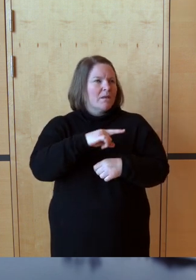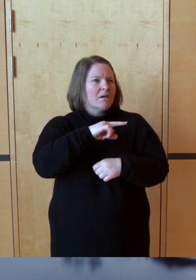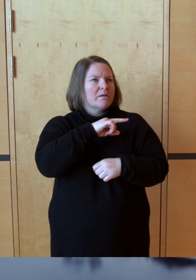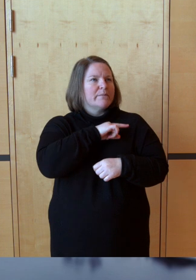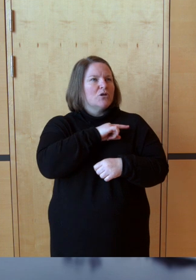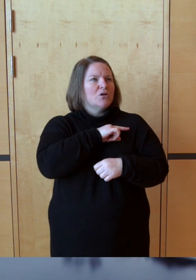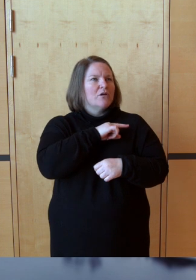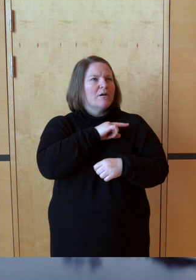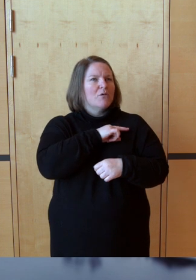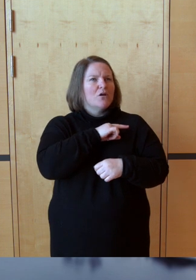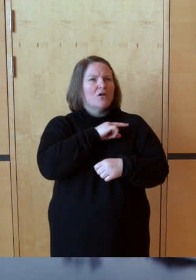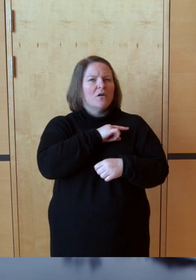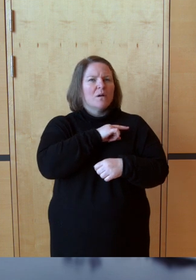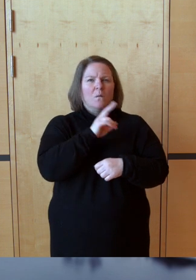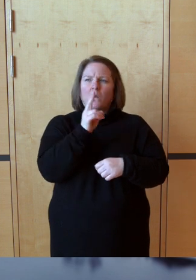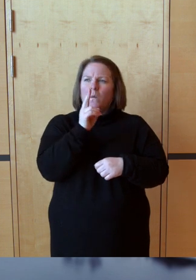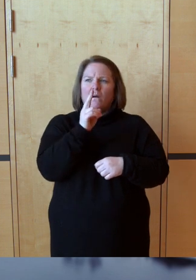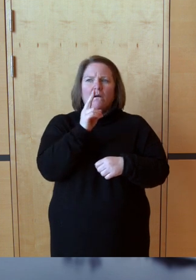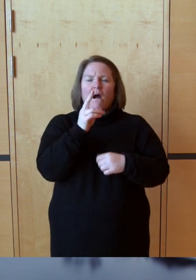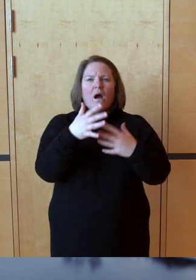Arbetstillfällen i tiotusental i kan du räkna